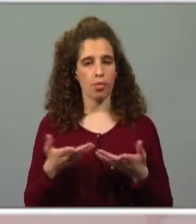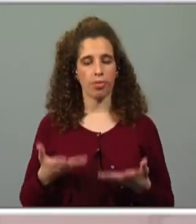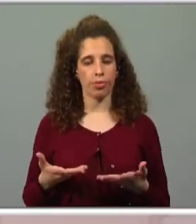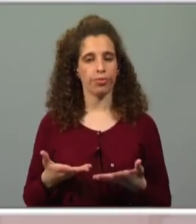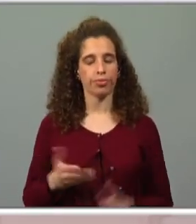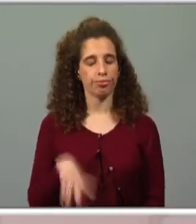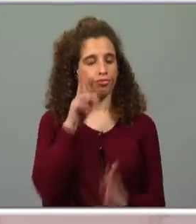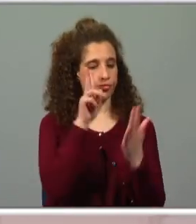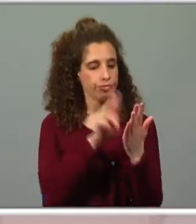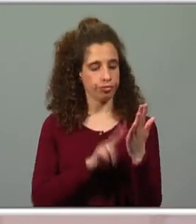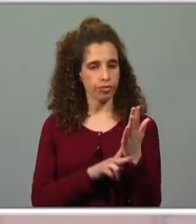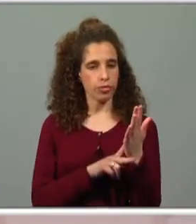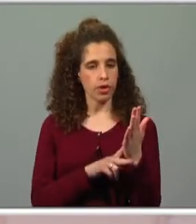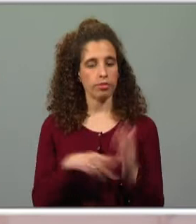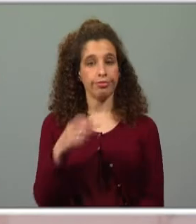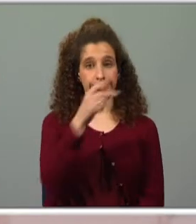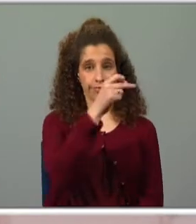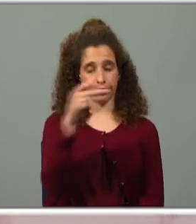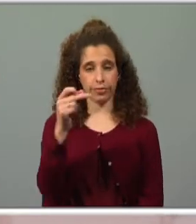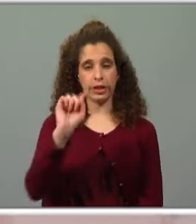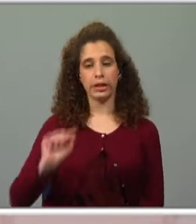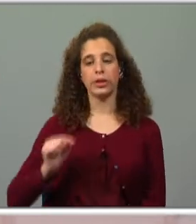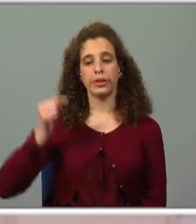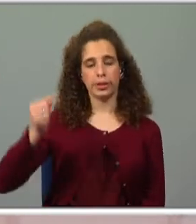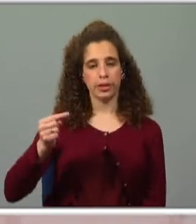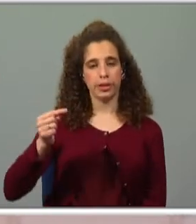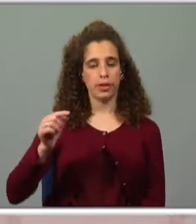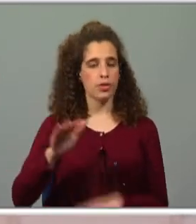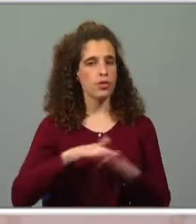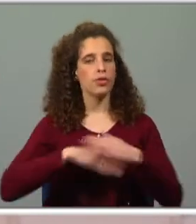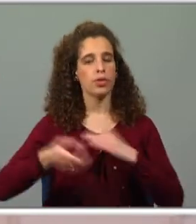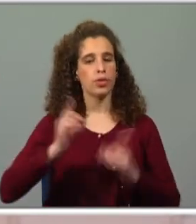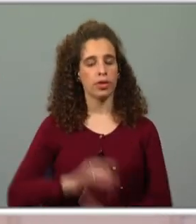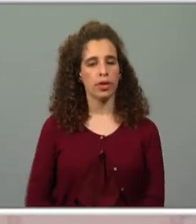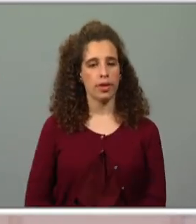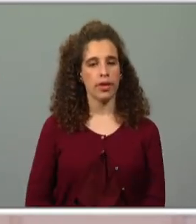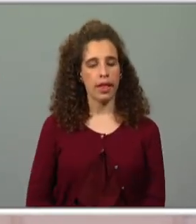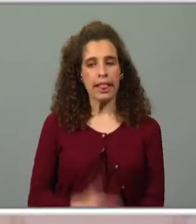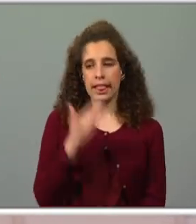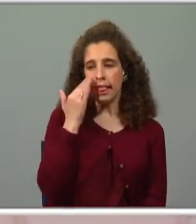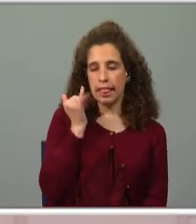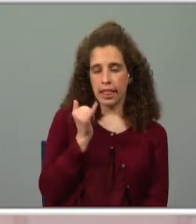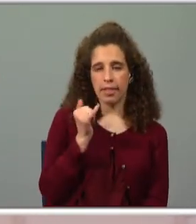vou ler ter o iniciado e depois vamos fazer o quê vamos vamos tentar observar 我會讀它開始然後我們走吧做我們要嘗試觀察的事情